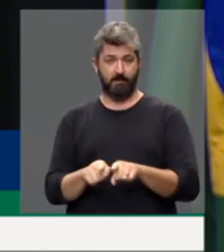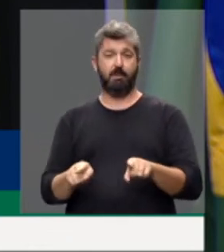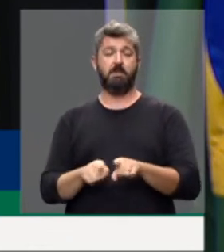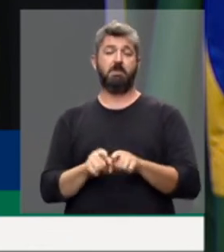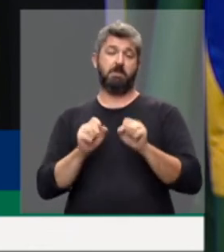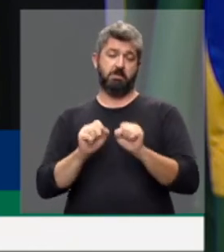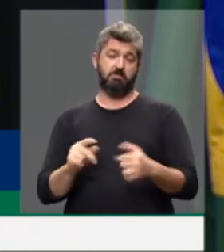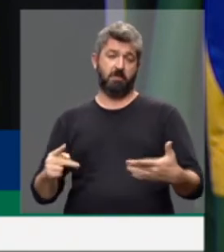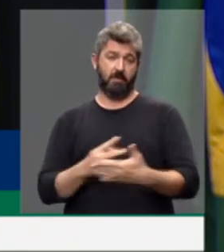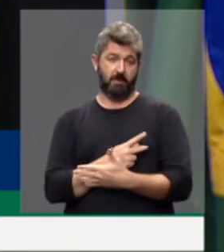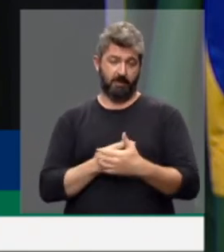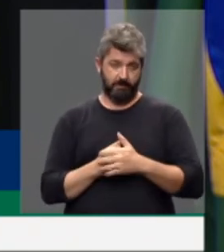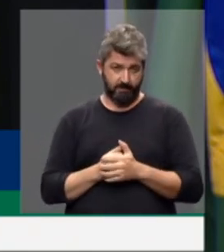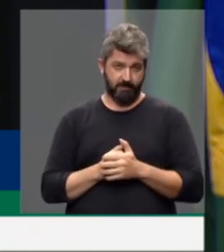IMPORTANTE , MAS QUE NO EXERCÍCIO DA SUA FUNÇÃO